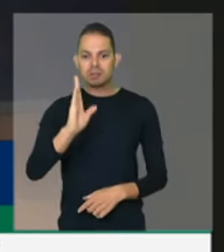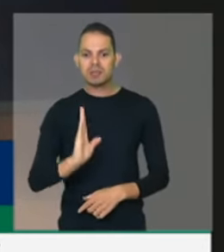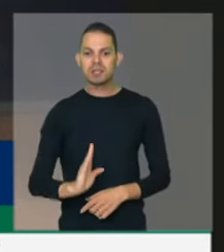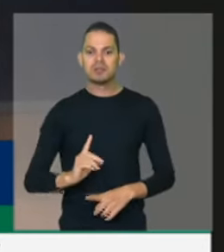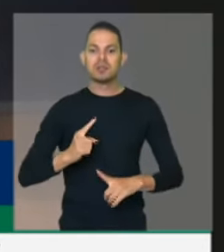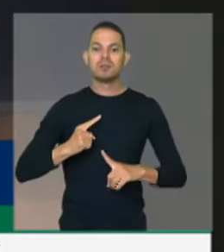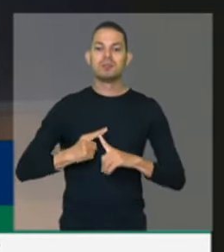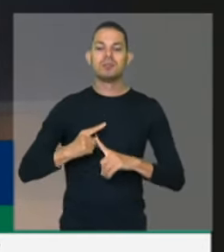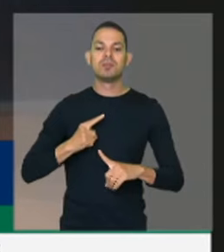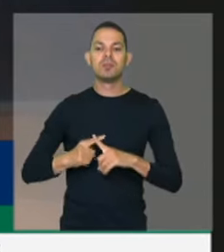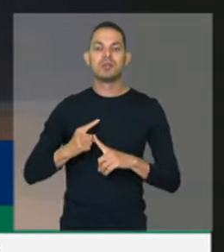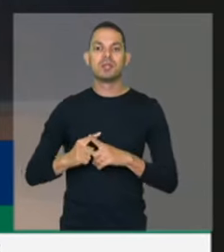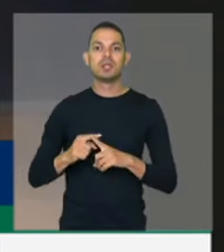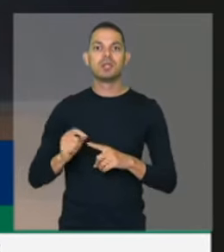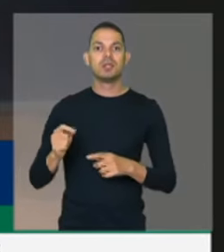INSUMOS. ESSENCIAIS PARA TODOS. ENTÃO ESSA FALTA DE